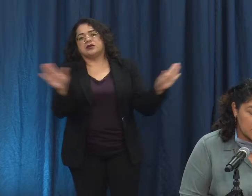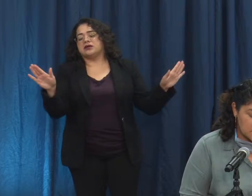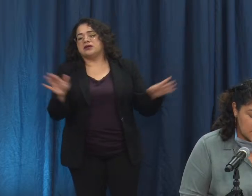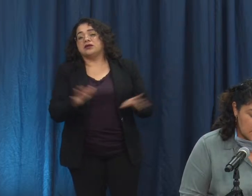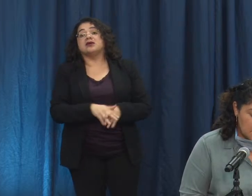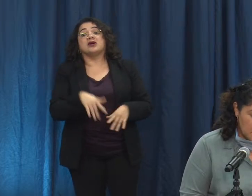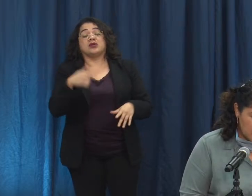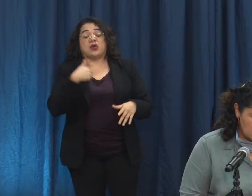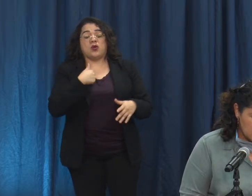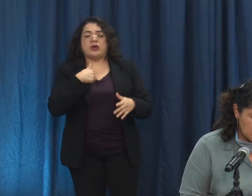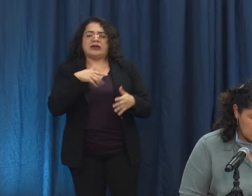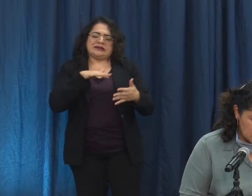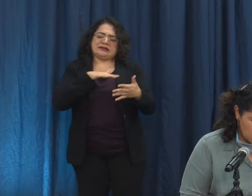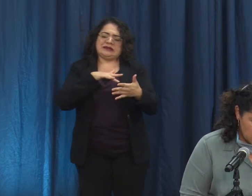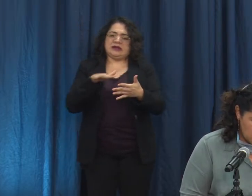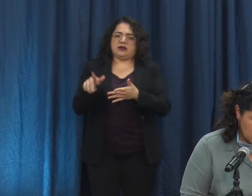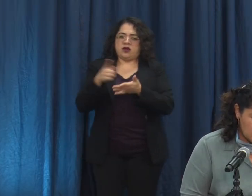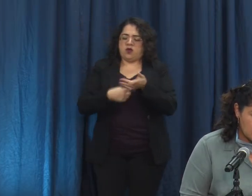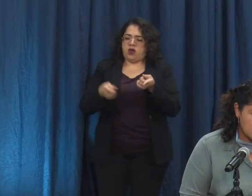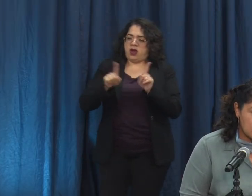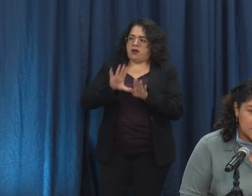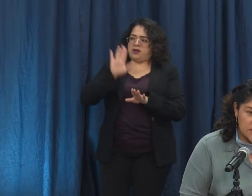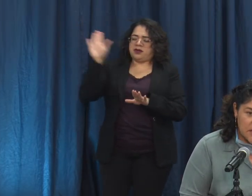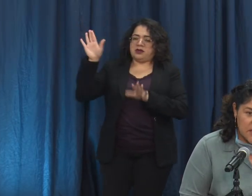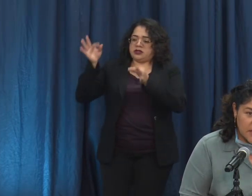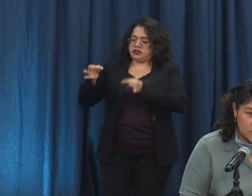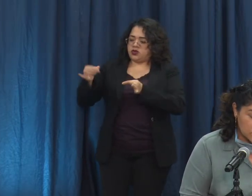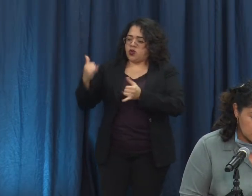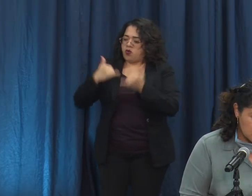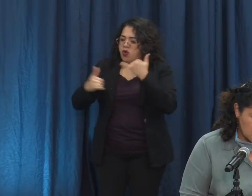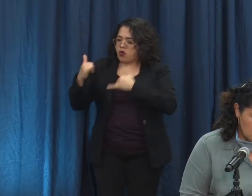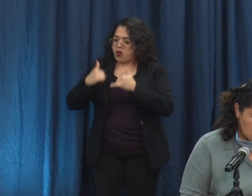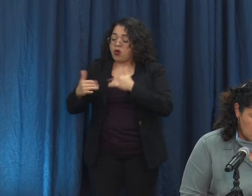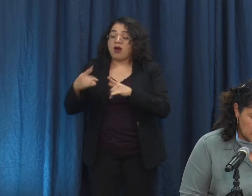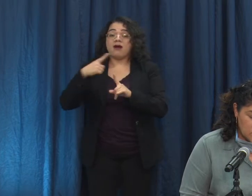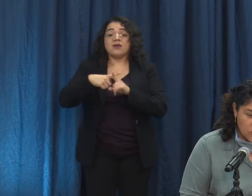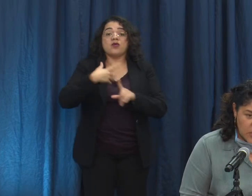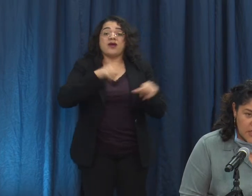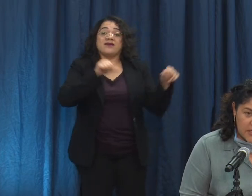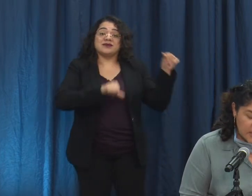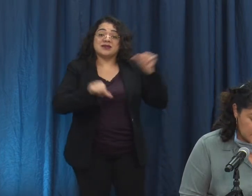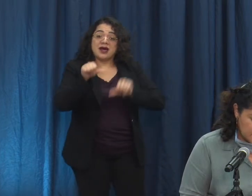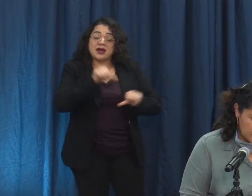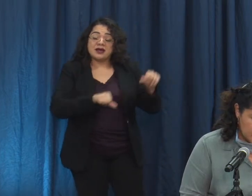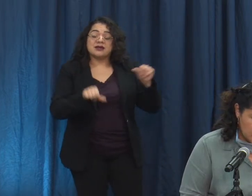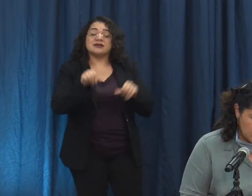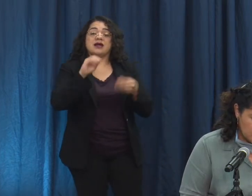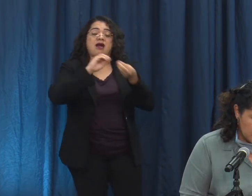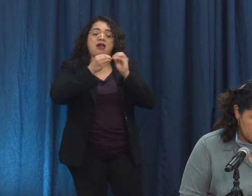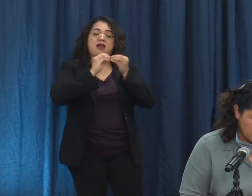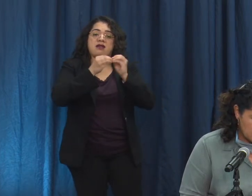mess medicine amo Derna ciencia de datos tecnologia incredible' Yoanna fication